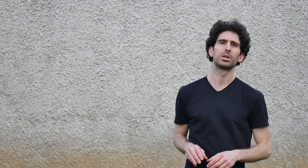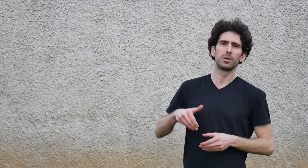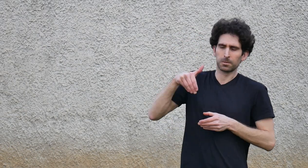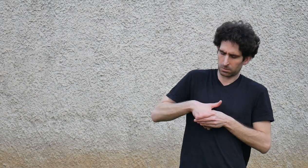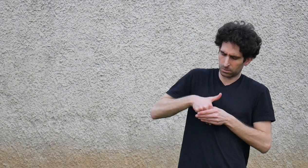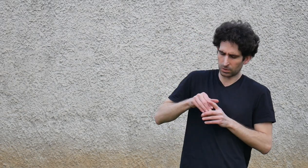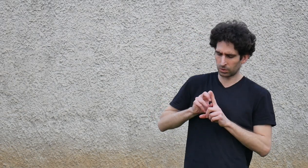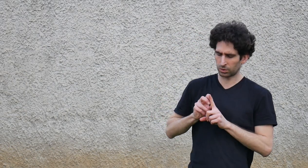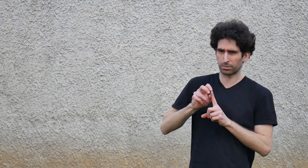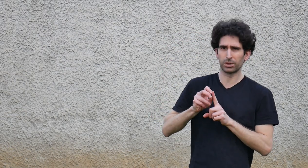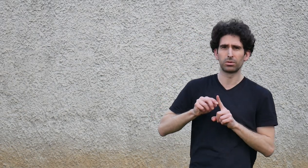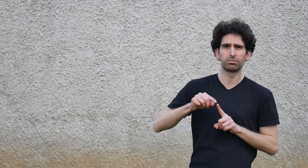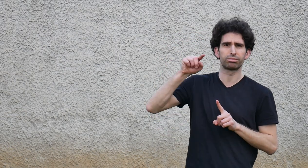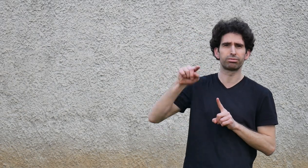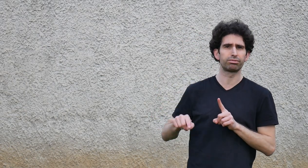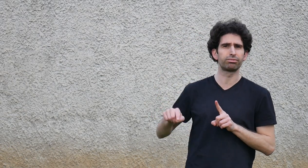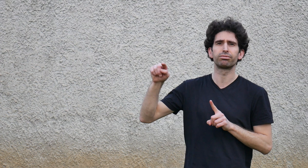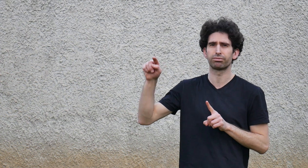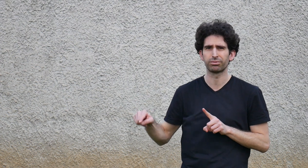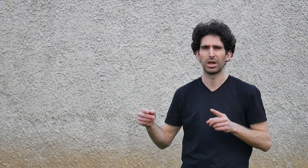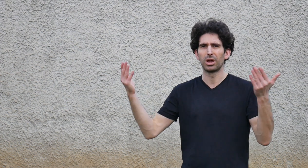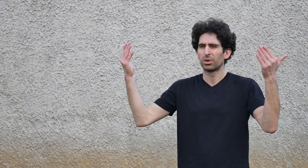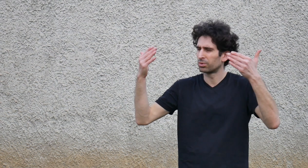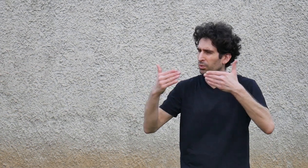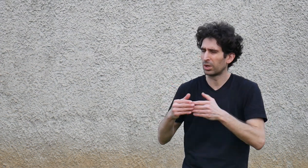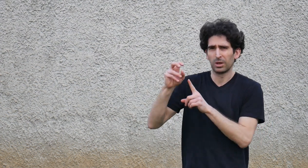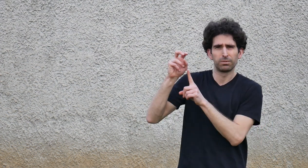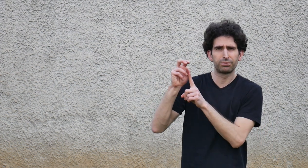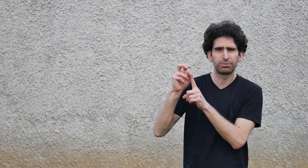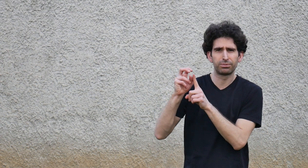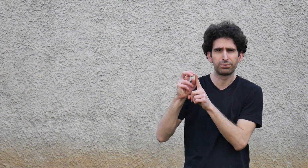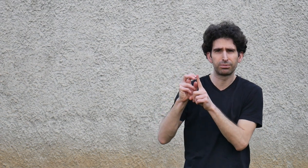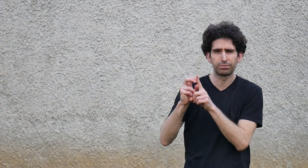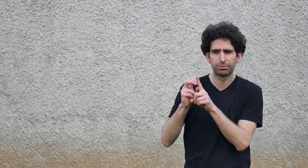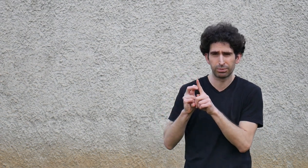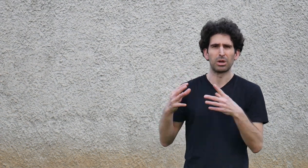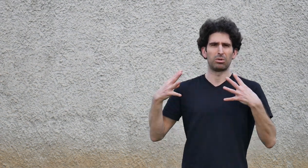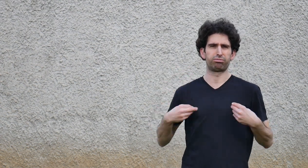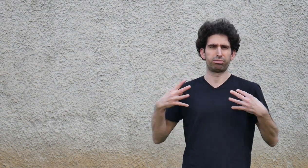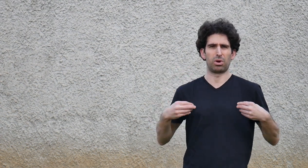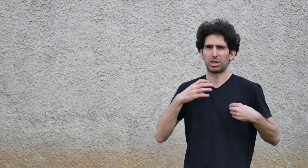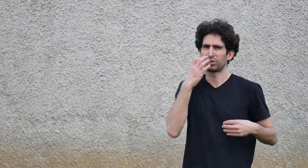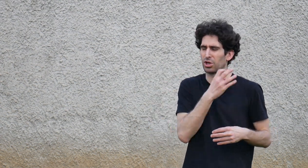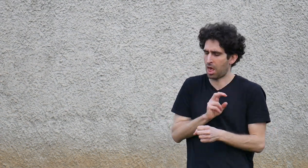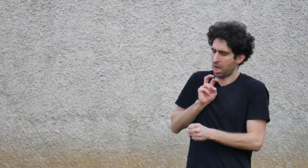La température interne des paresseux varie au cours du temps. La nuit, elle baisse et leur fourrure garde